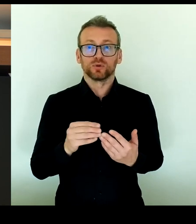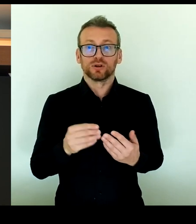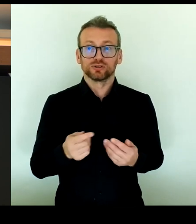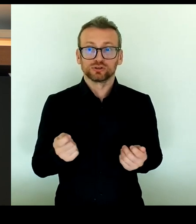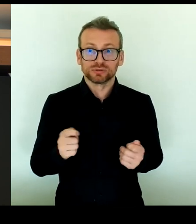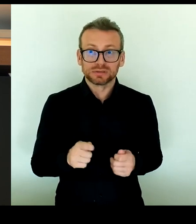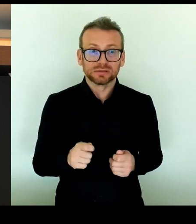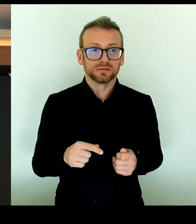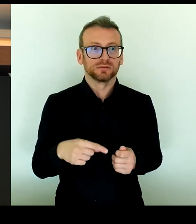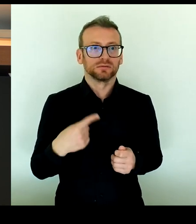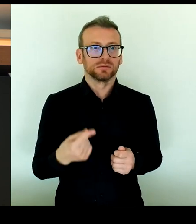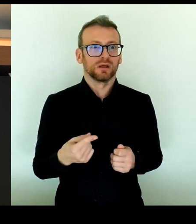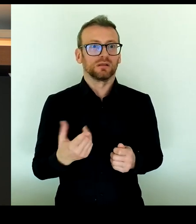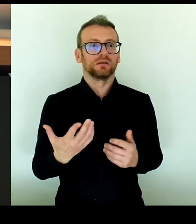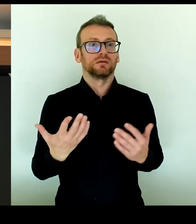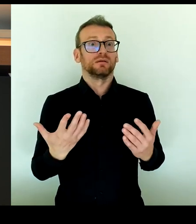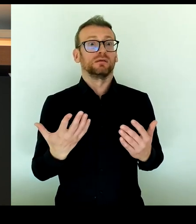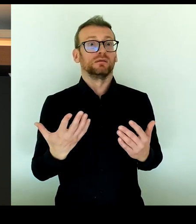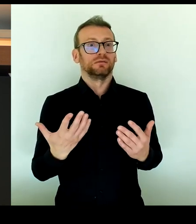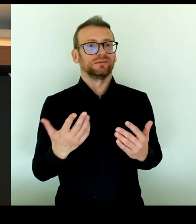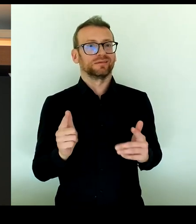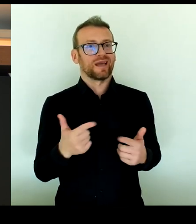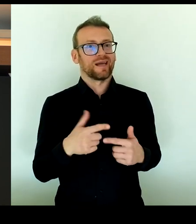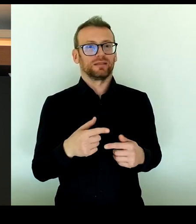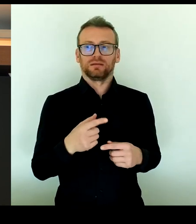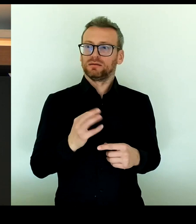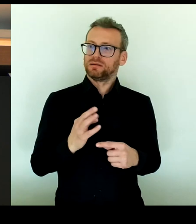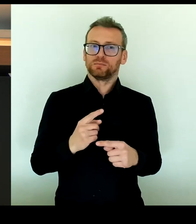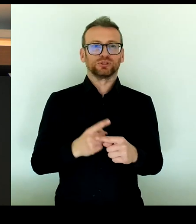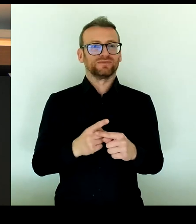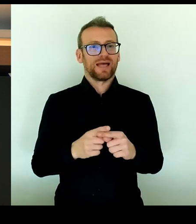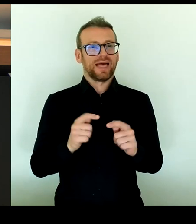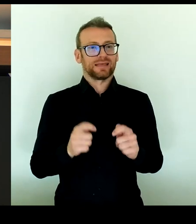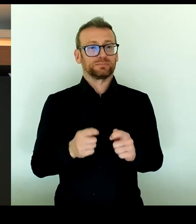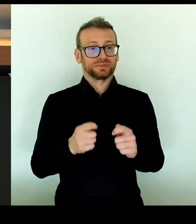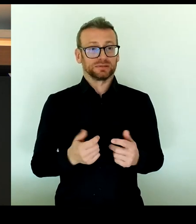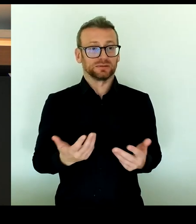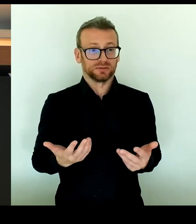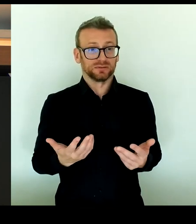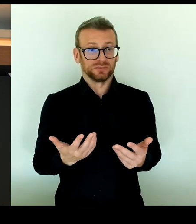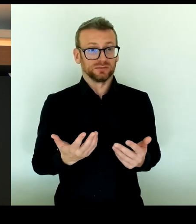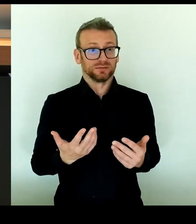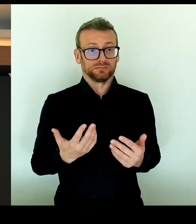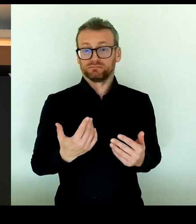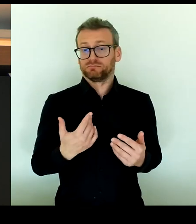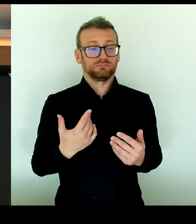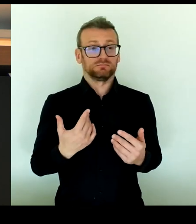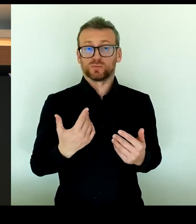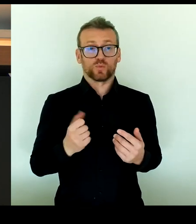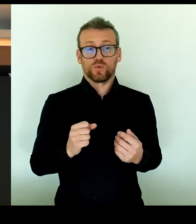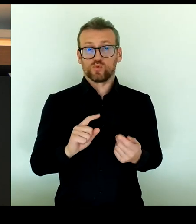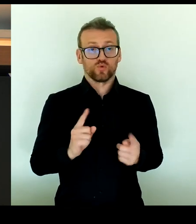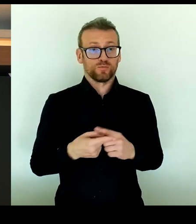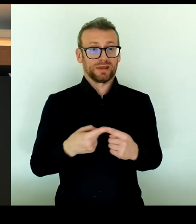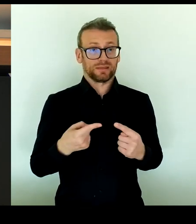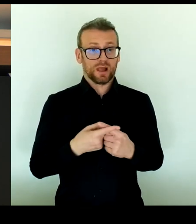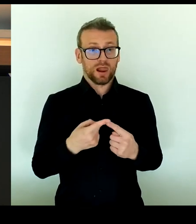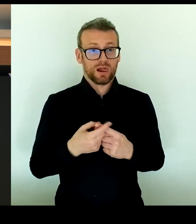haben, im Stich gelassen. Eine traurige Kontinuität von weit über 20 Jahren SPD-Schulpolitik, die sich auch in den wechselvollen Zeiten der